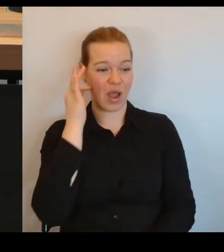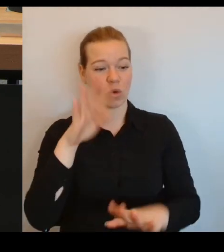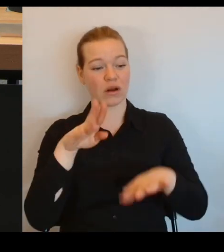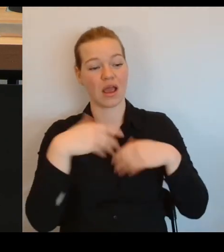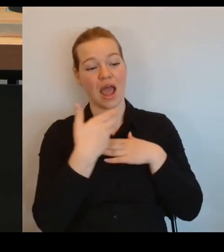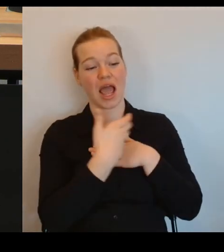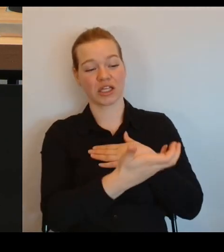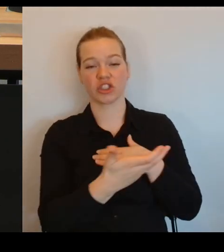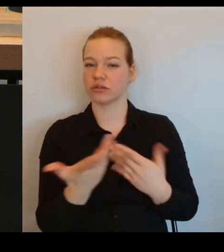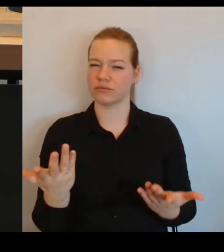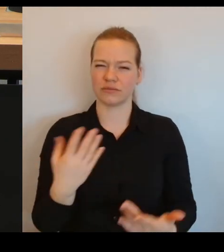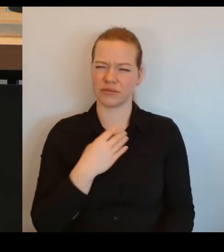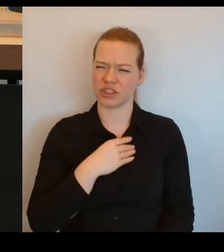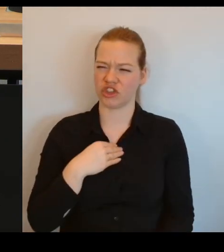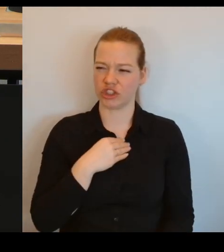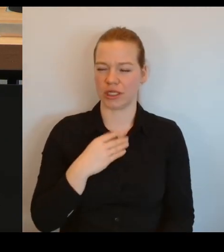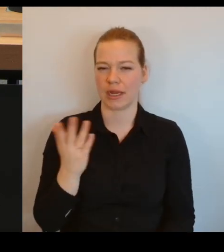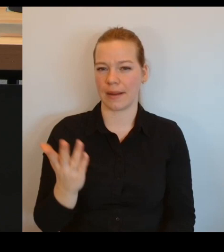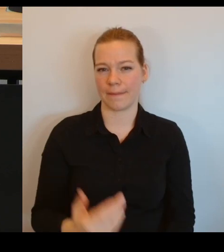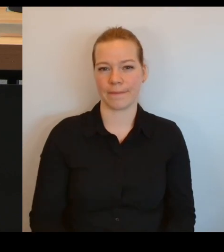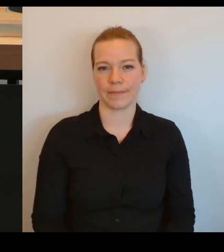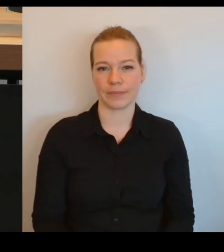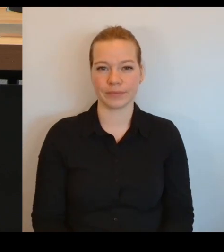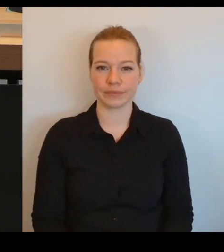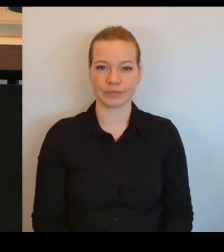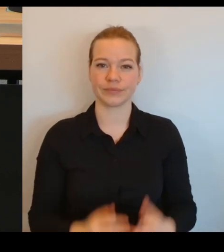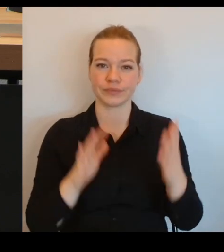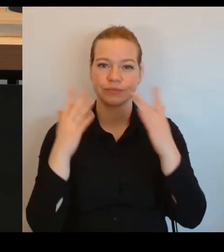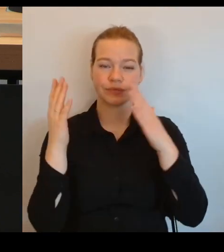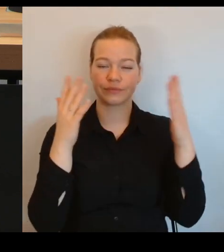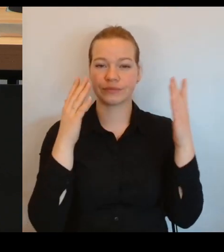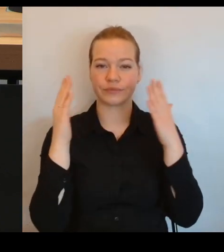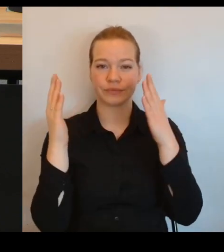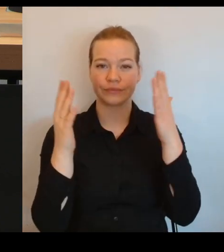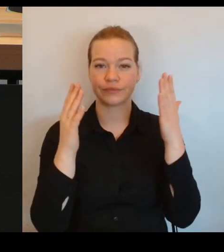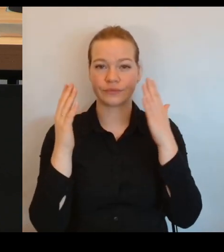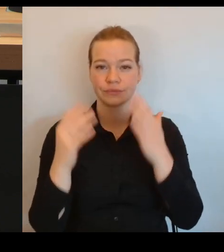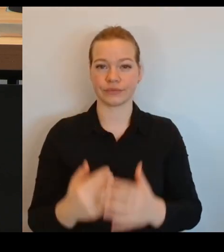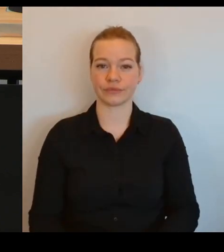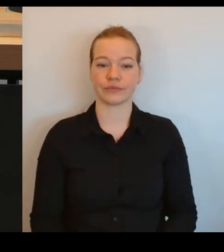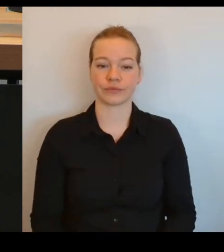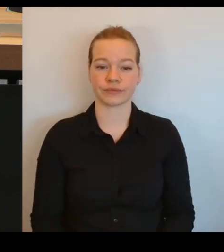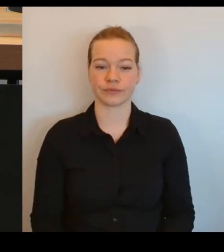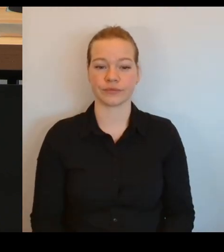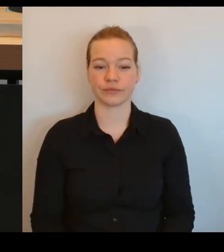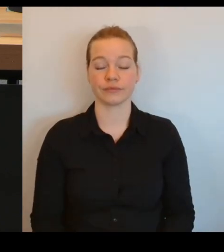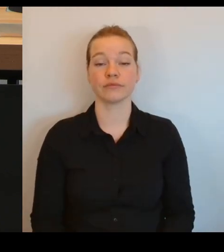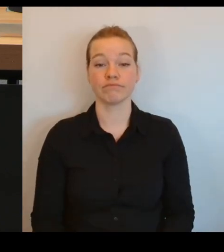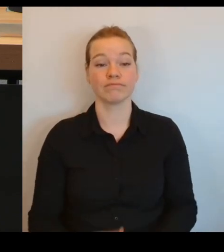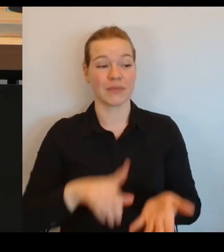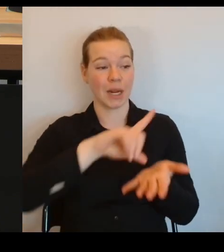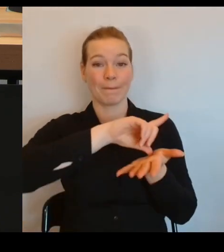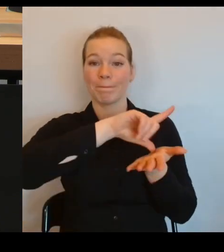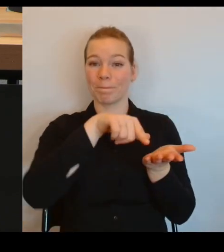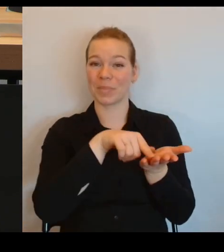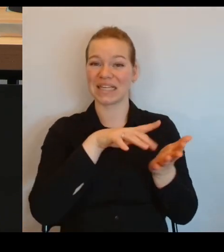Das sind die Beschäftigten in den Bezirken. Sie erstellten Planungsunterlagen für Kiezblocks und Jugendeinrichtungen, schreiben Sanierungsanträge für